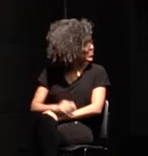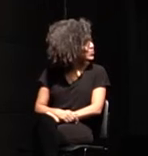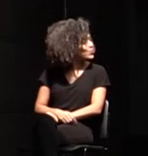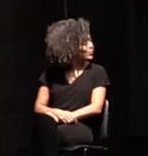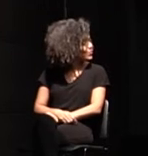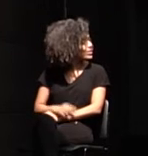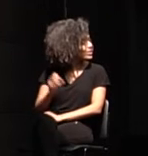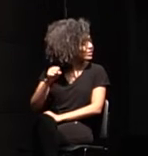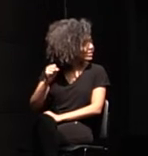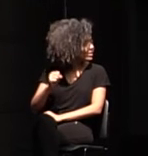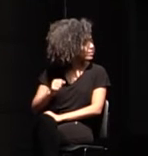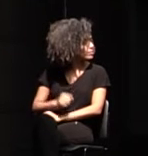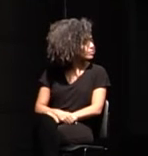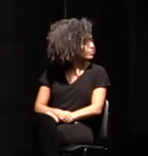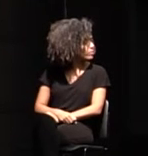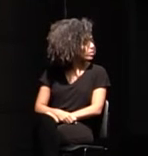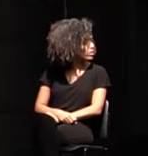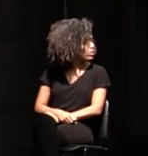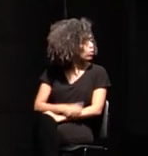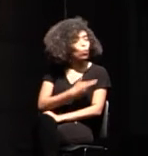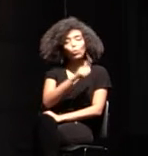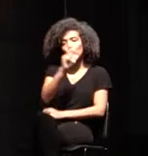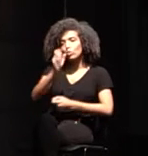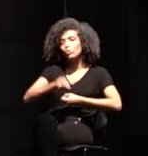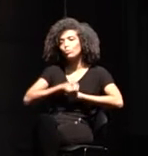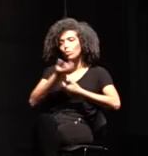Sim, e um dos outros poemas é "O Homem Tatuado",